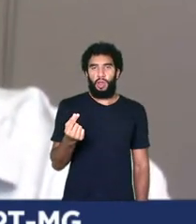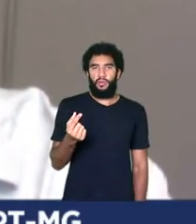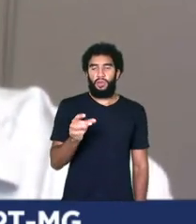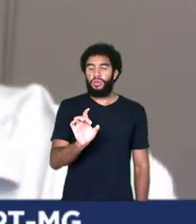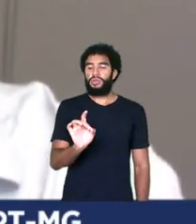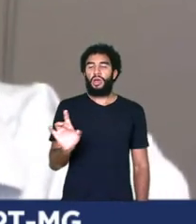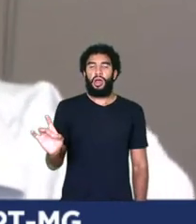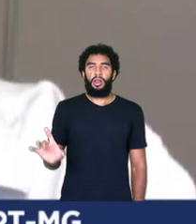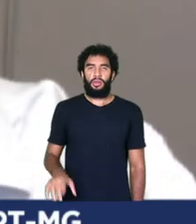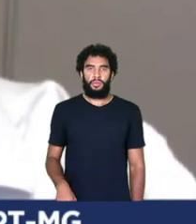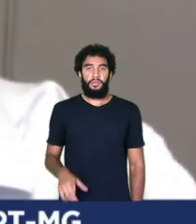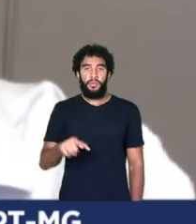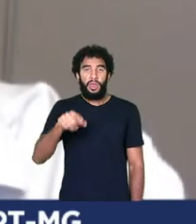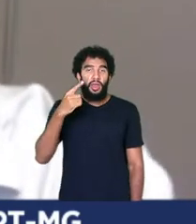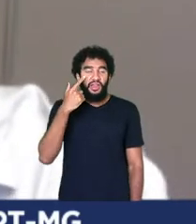ACIONISTAS. VOCÊS VÃO VER QUE SÃO OS BANQUEIROS QUE